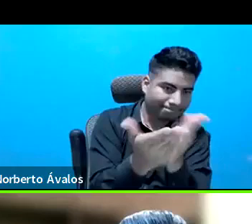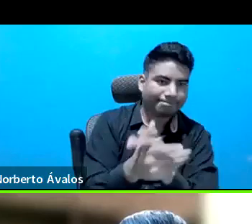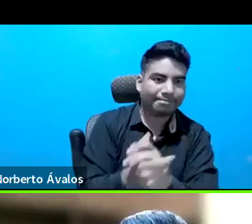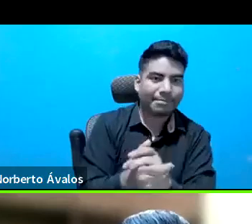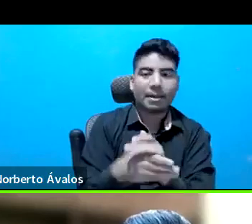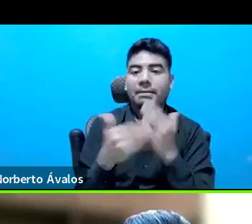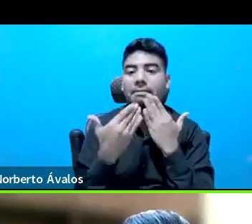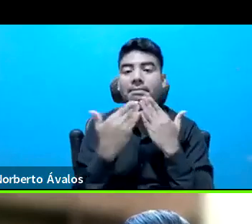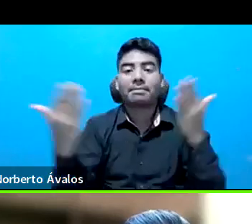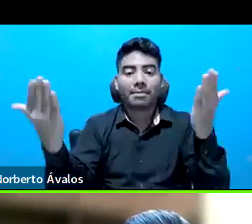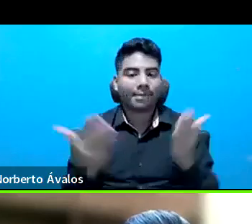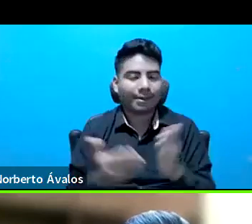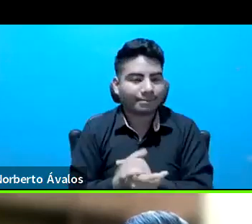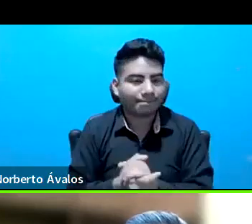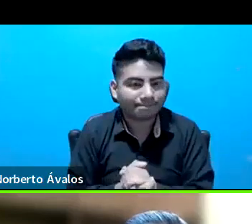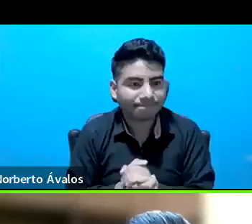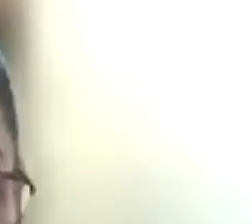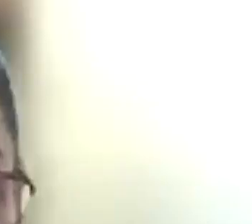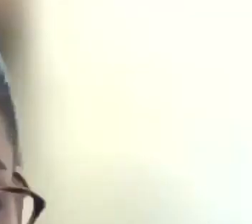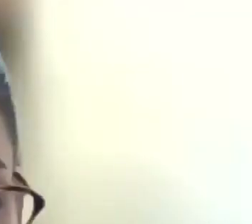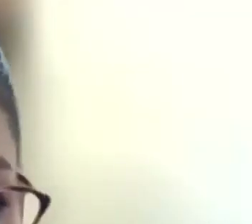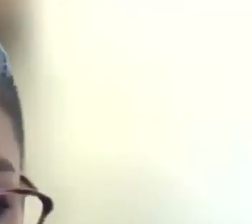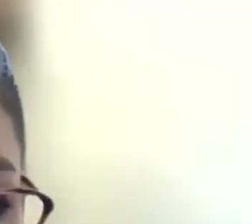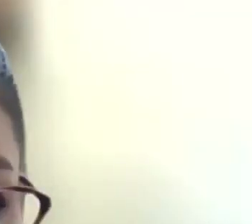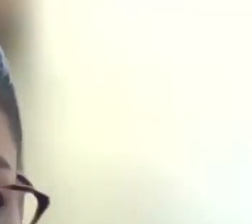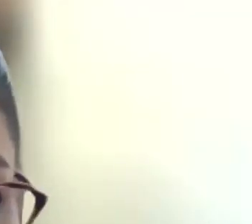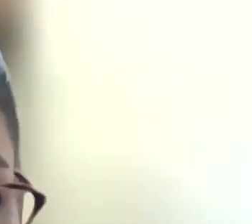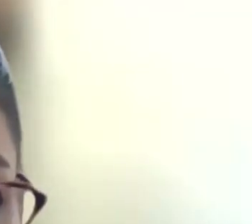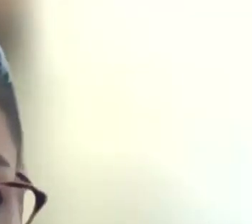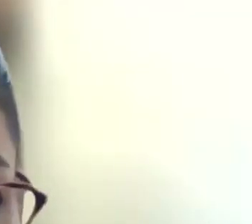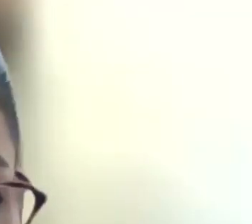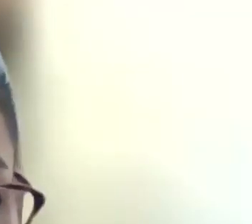bienvenidos a esta sesión.